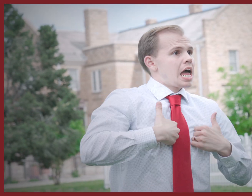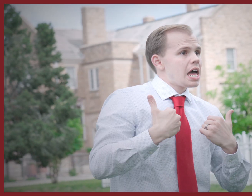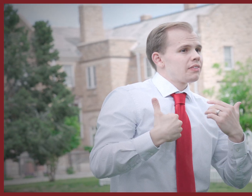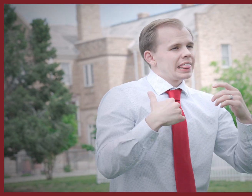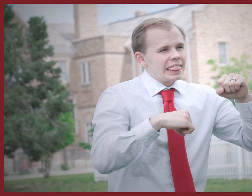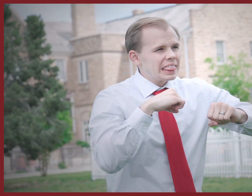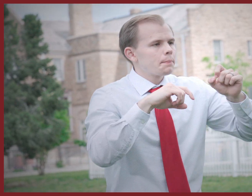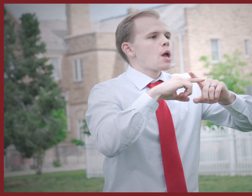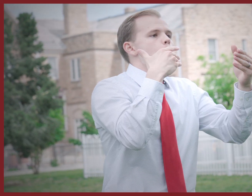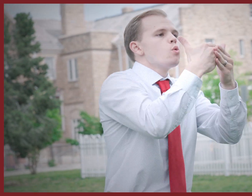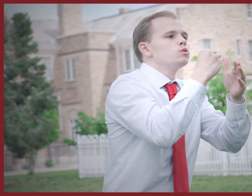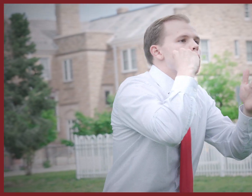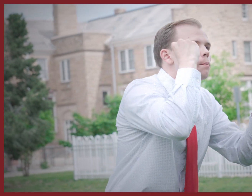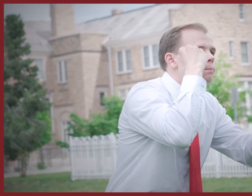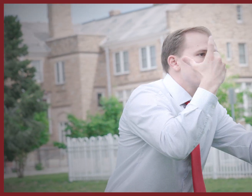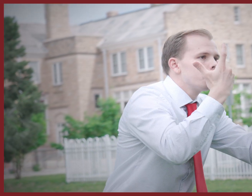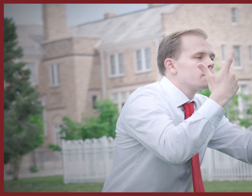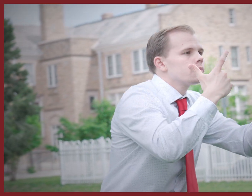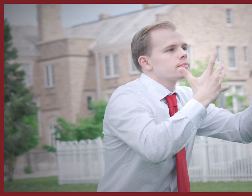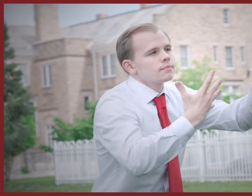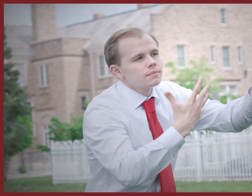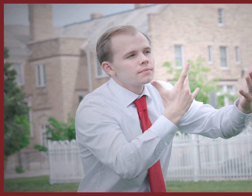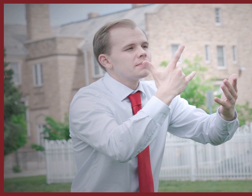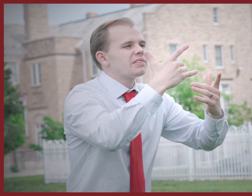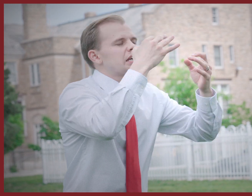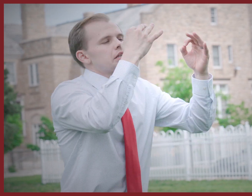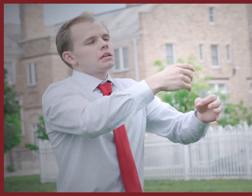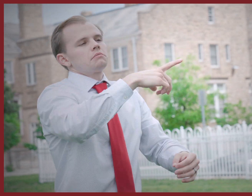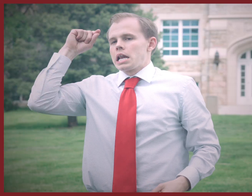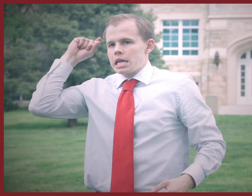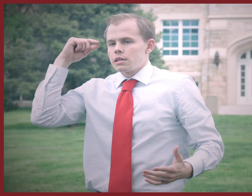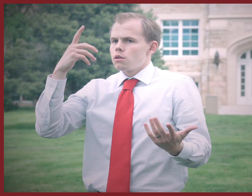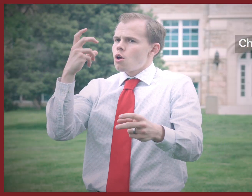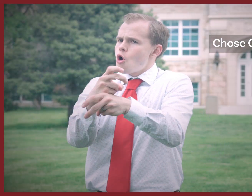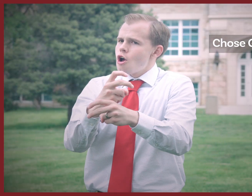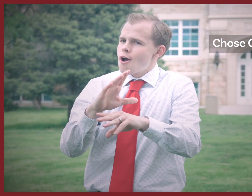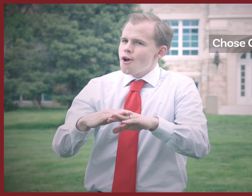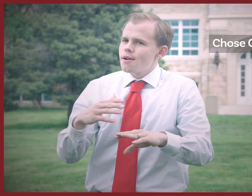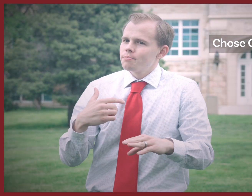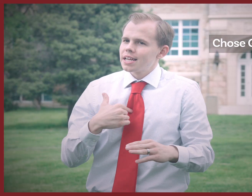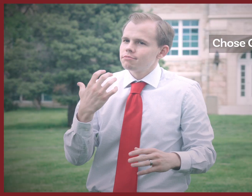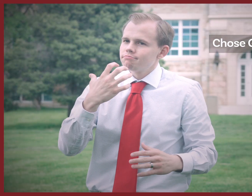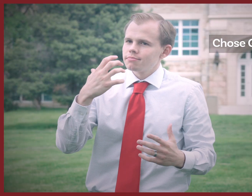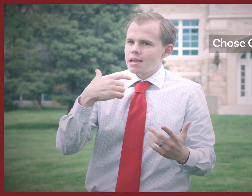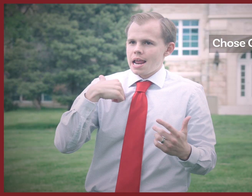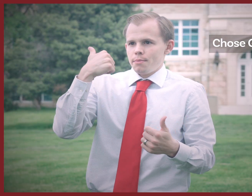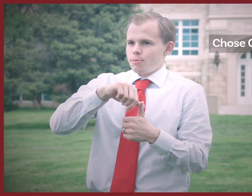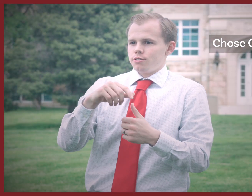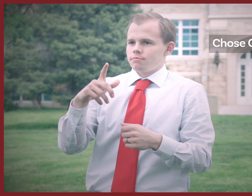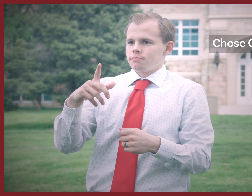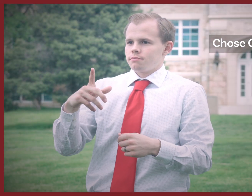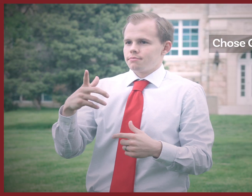tal vez no tendrá una vida social, pero está cerca de casa. Al fin decidí ir a Gallaudet.